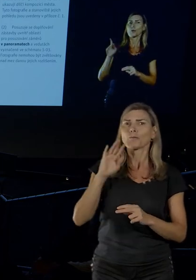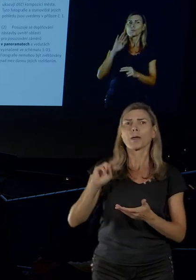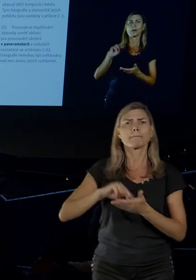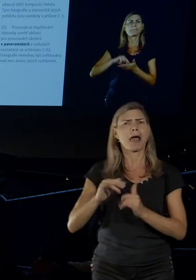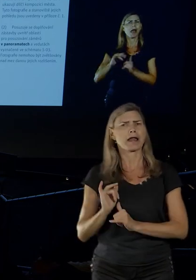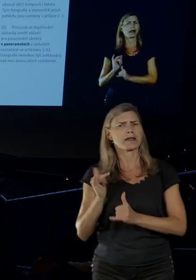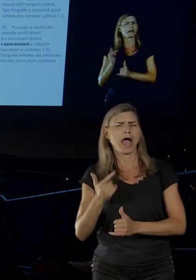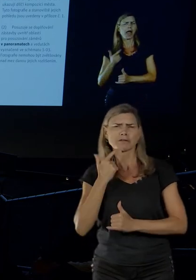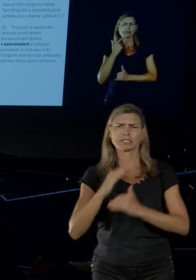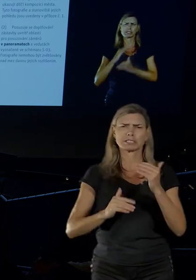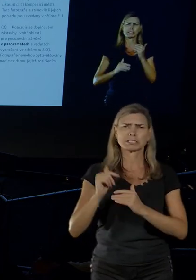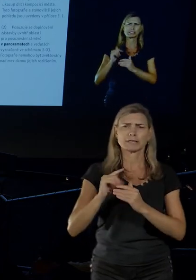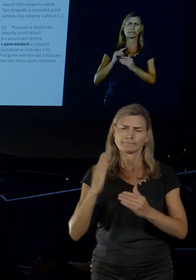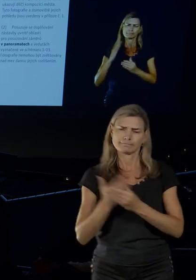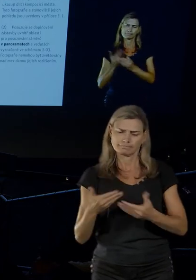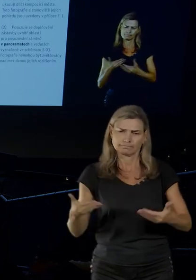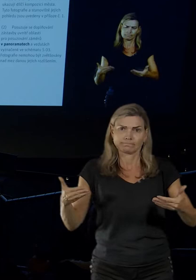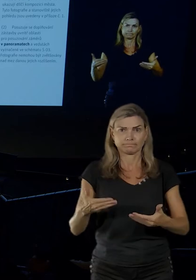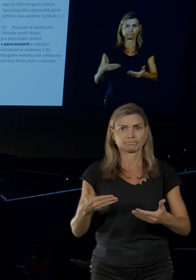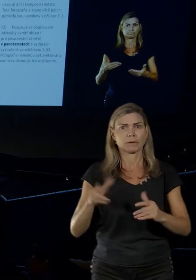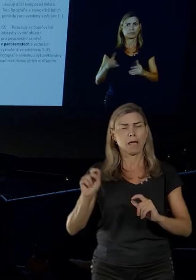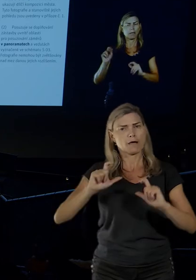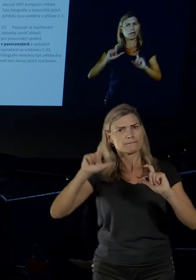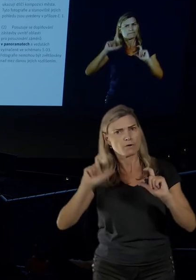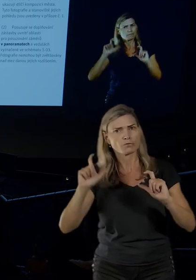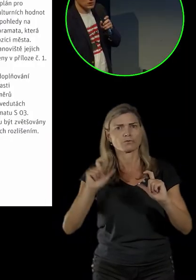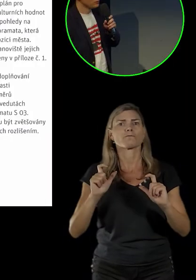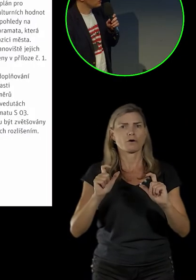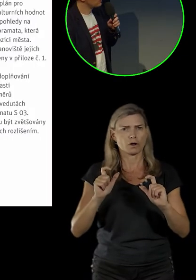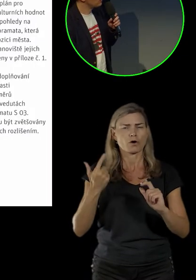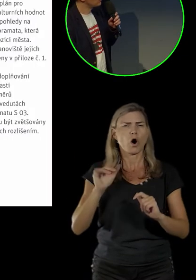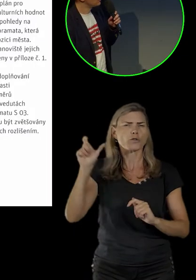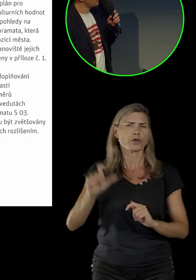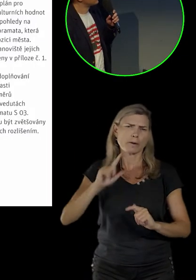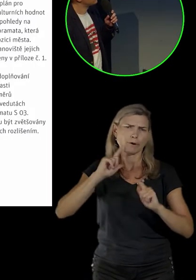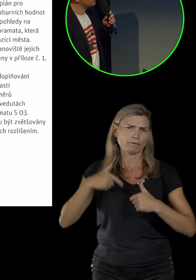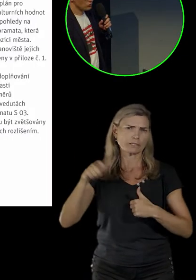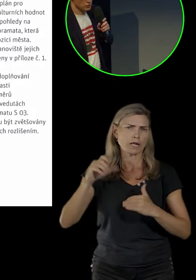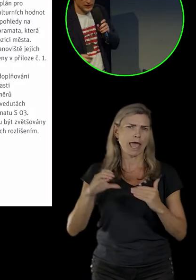Ty jsou adjustované, jsou foceny Ester Havlovou, profesionální fotografkou. A myslím si, že jsou moc pěkné.